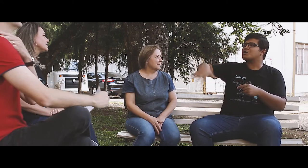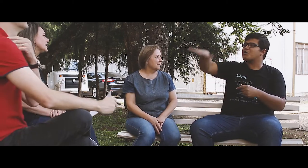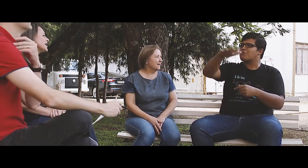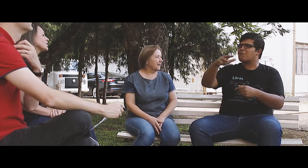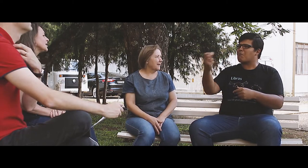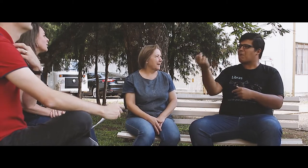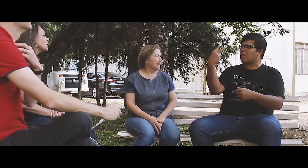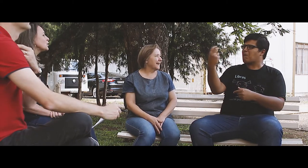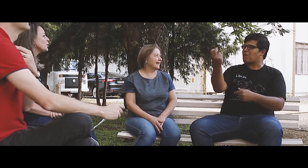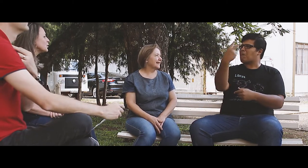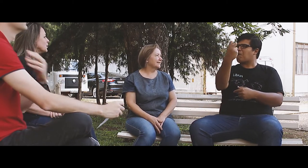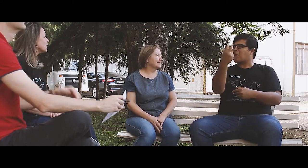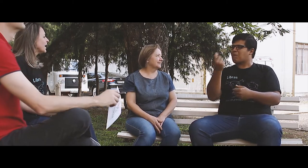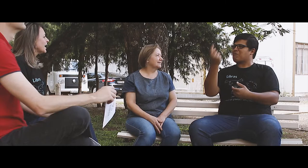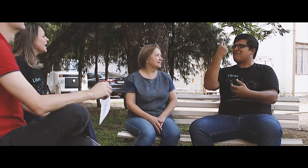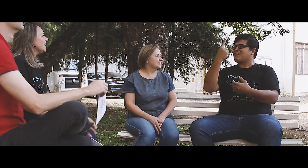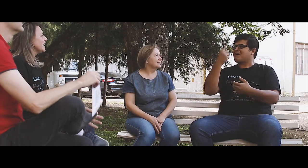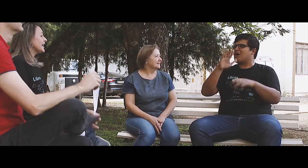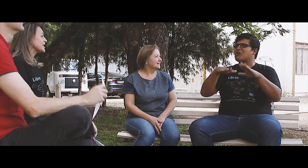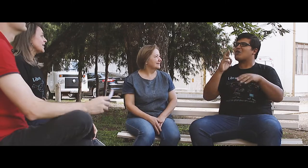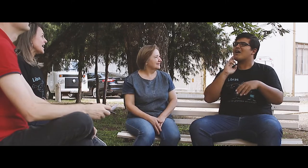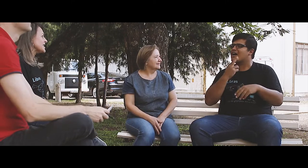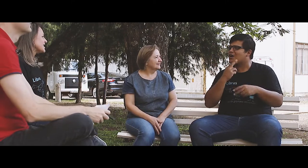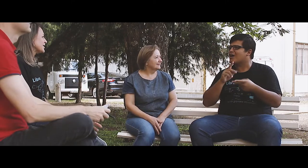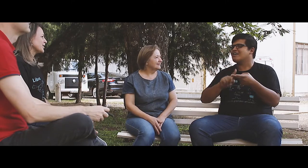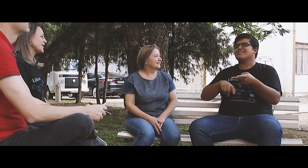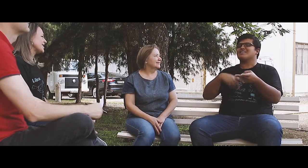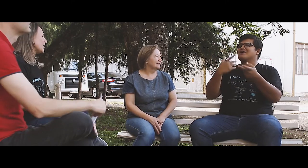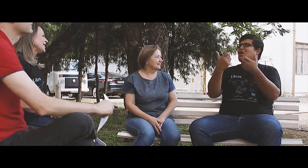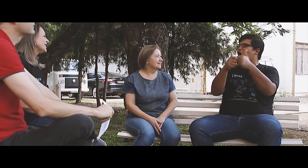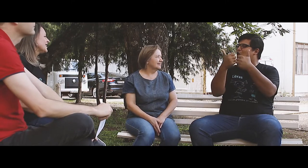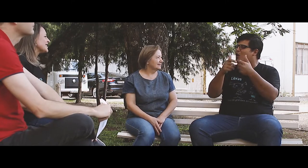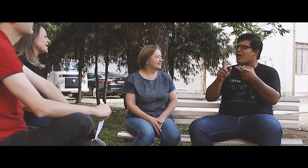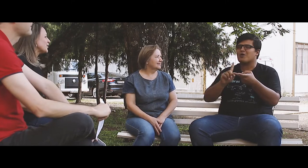de sinais o tempo todo né... e as vezes nos restaurantes e alguns